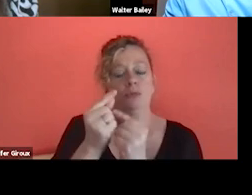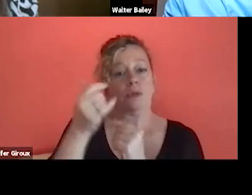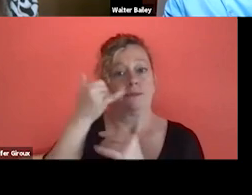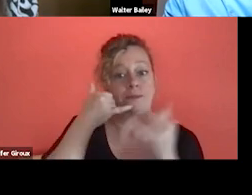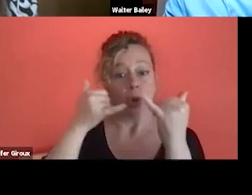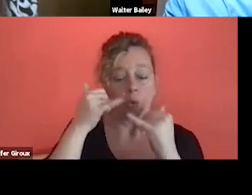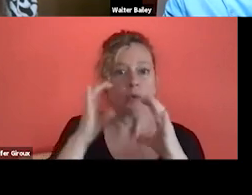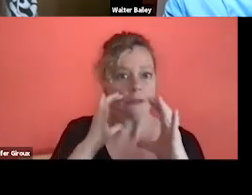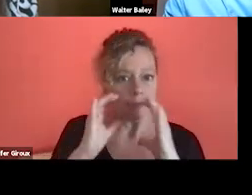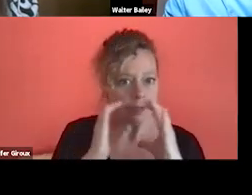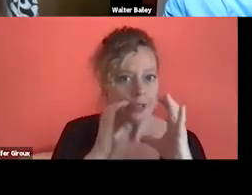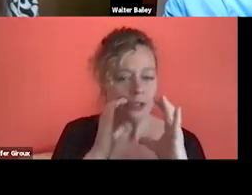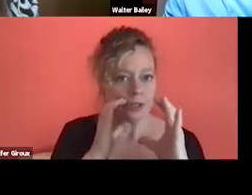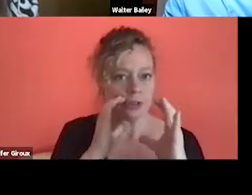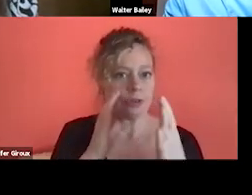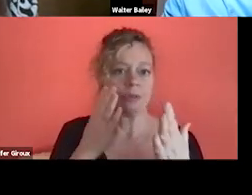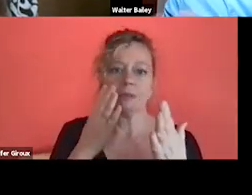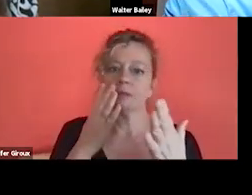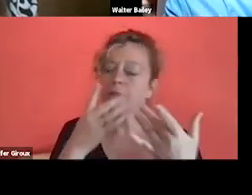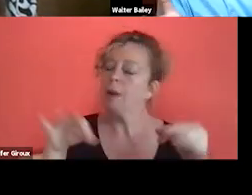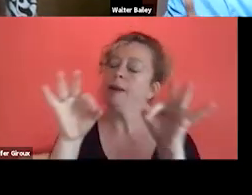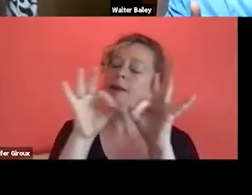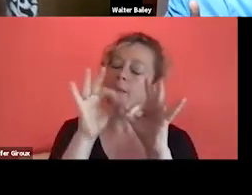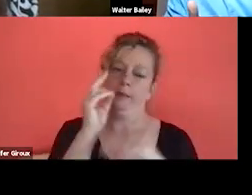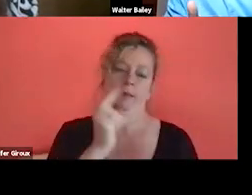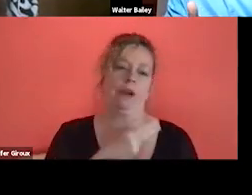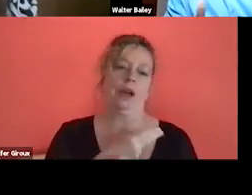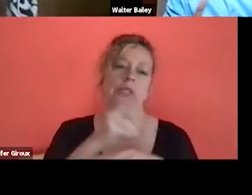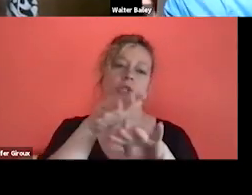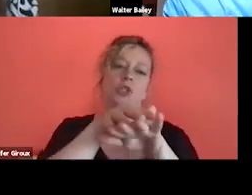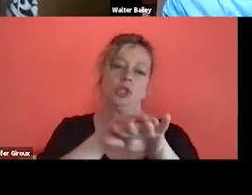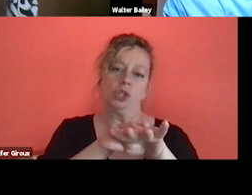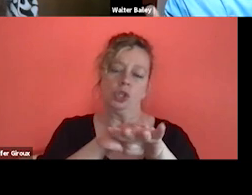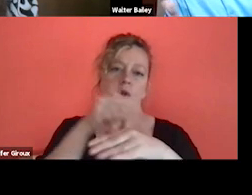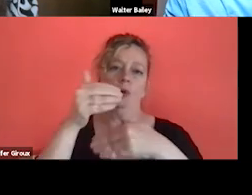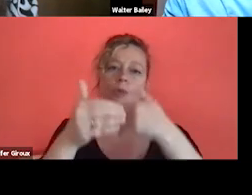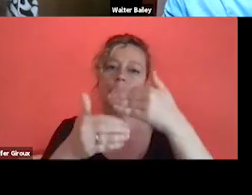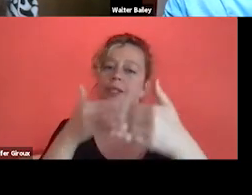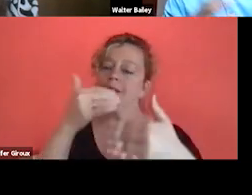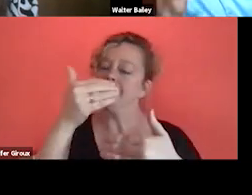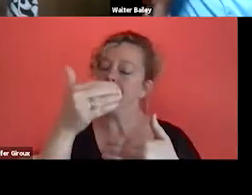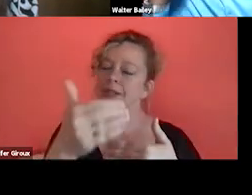creo, fueron muy, muy importantes para nosotros. Y luego ese lento proceso gradual. No estamos en el lugar de volver